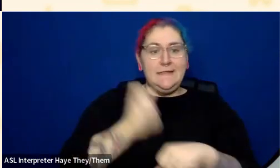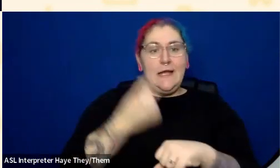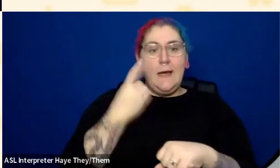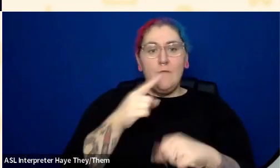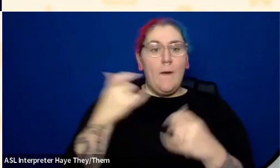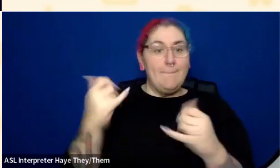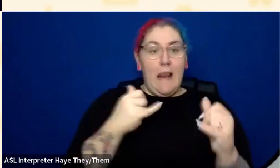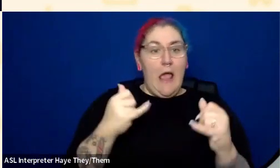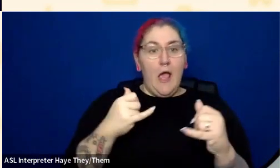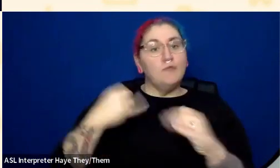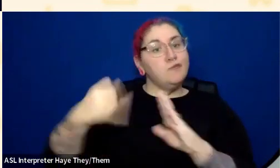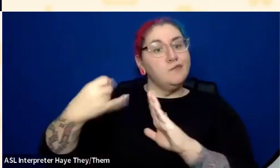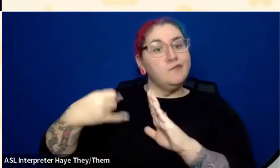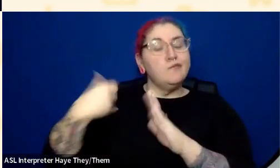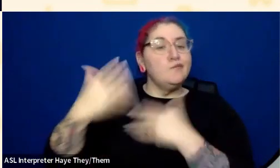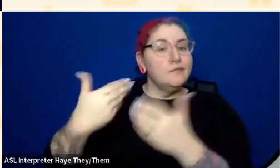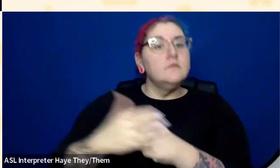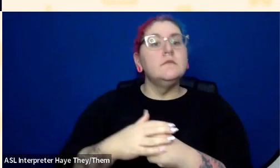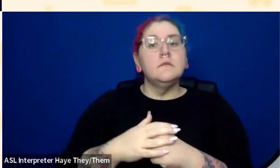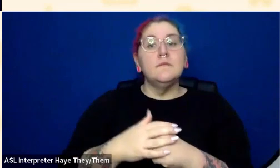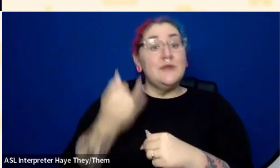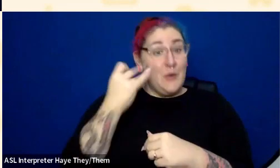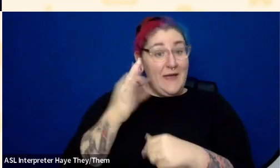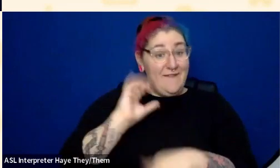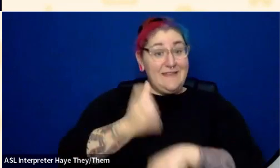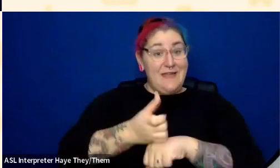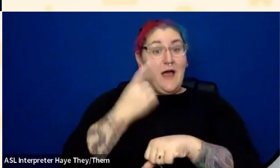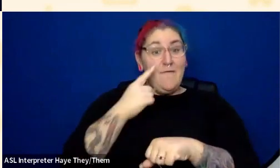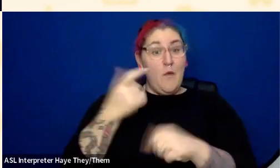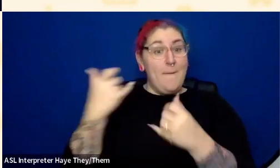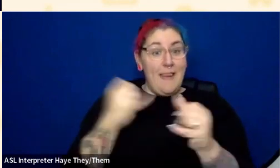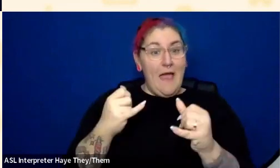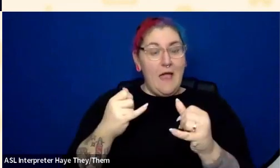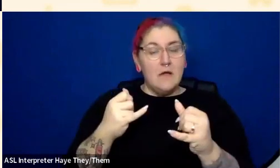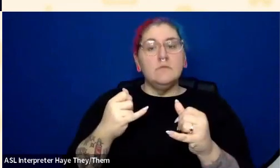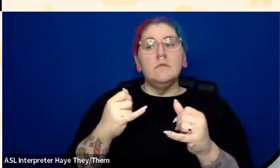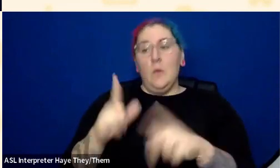Entonces, si es igual a reproducir, tenemos que pausar todo. Si es igual a pausa, reproducimos todo.